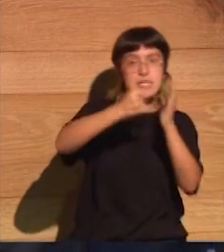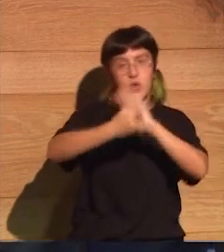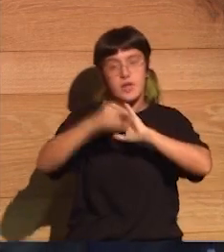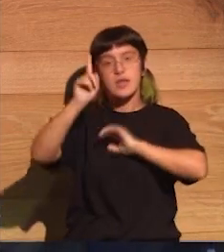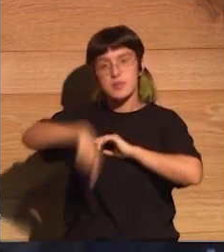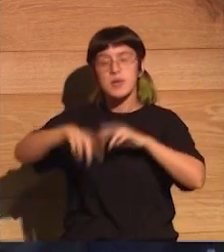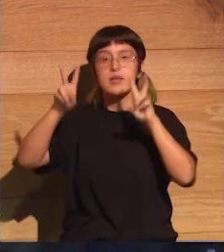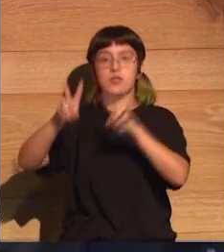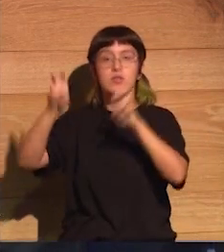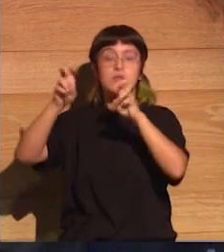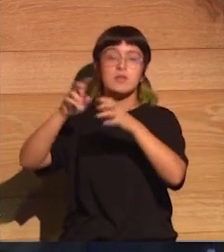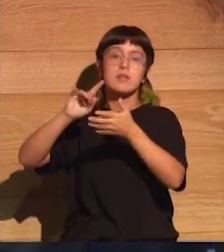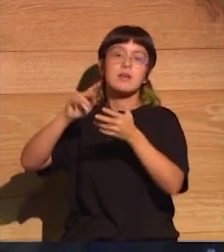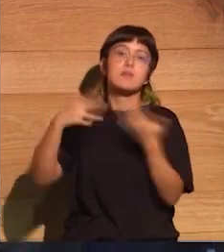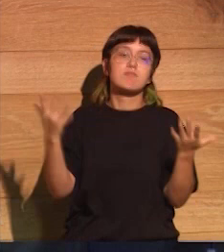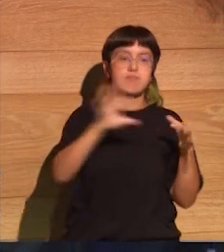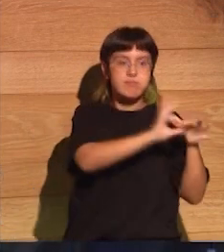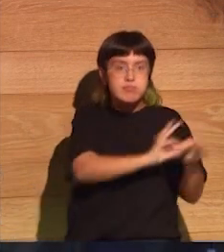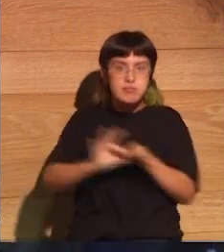que cada vez se ve que es mucho más necesario